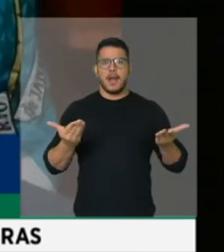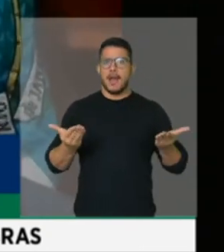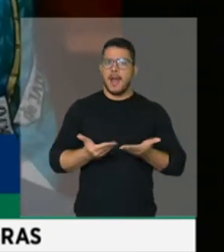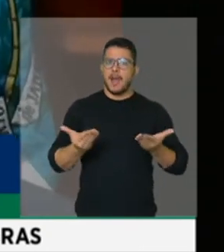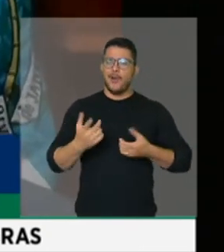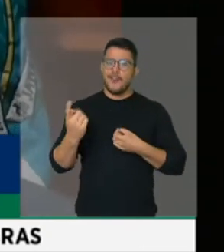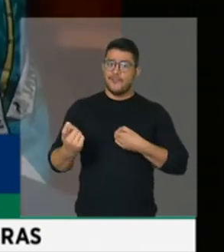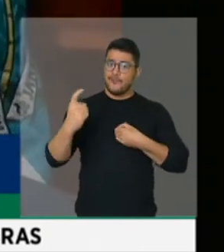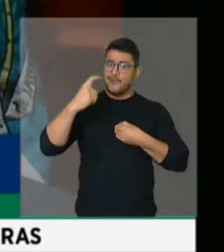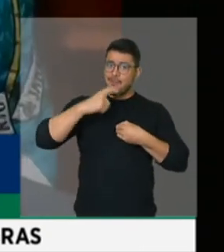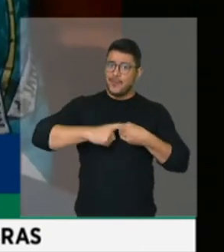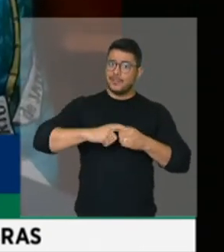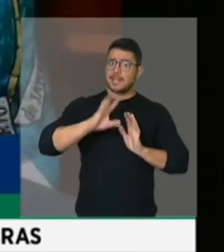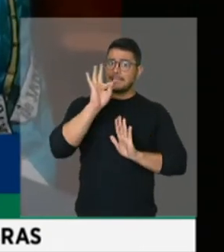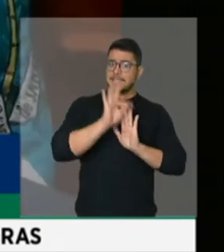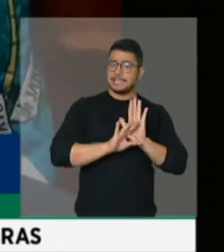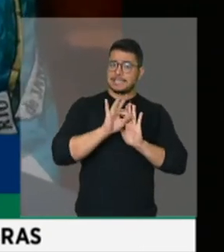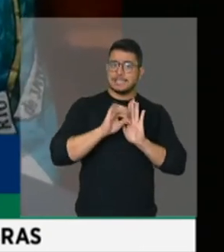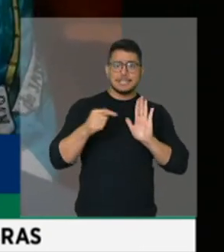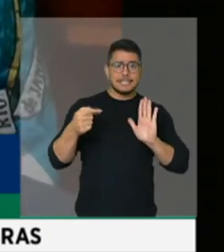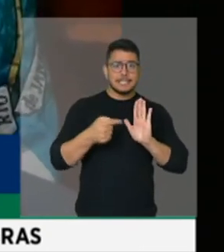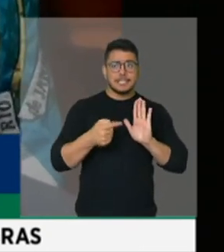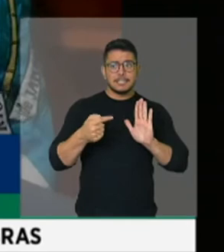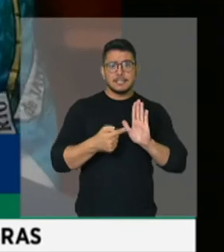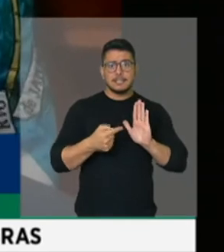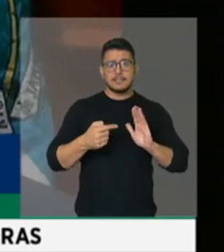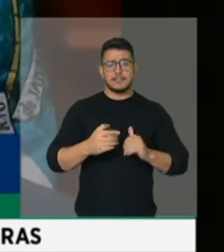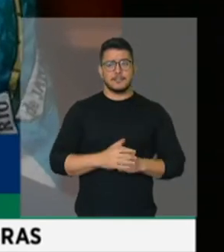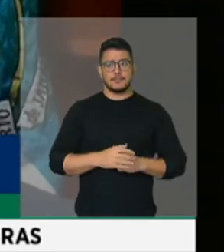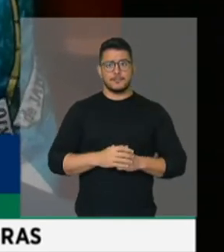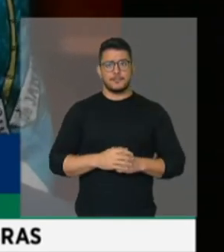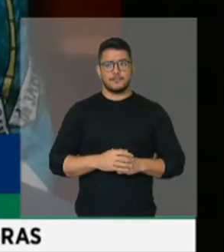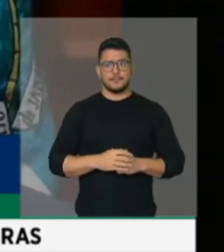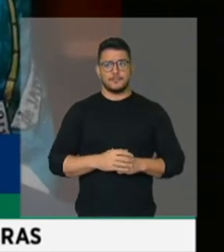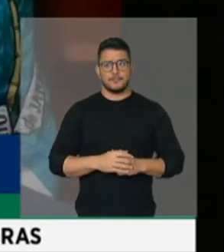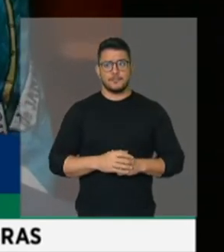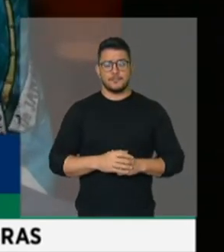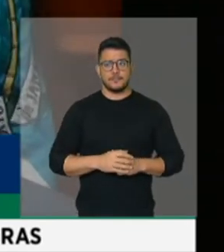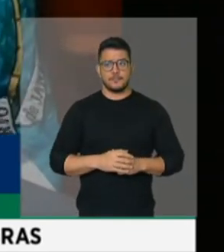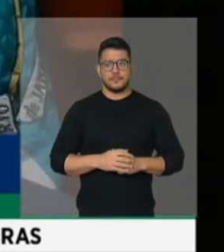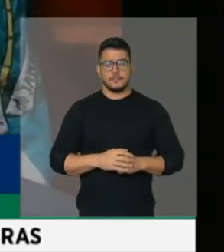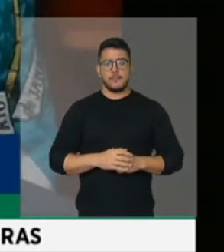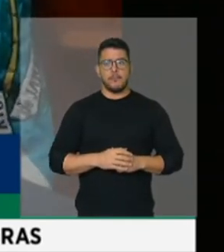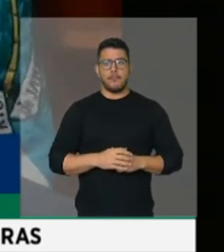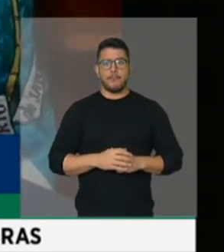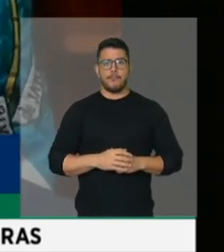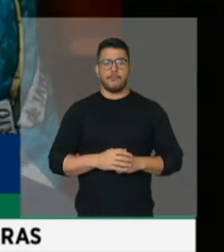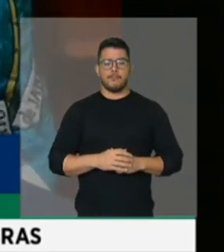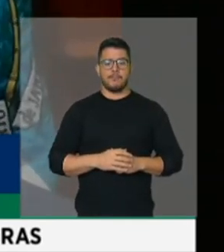NA LEI DO GÁS PARA EVITAR. O TEXTO DA CÂMARA FOI SEM, FOI PARA O SENADO INCLUÍRAM, VOLTOU PARA A CÂMARA, TIRAMOS E AGORA A GENTE VAI ACEITAR